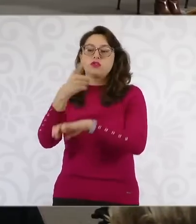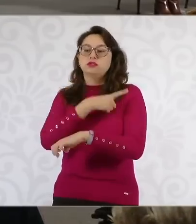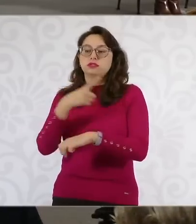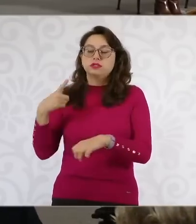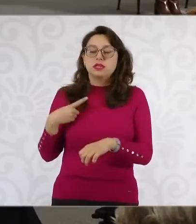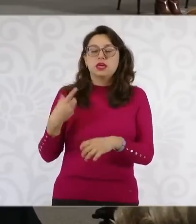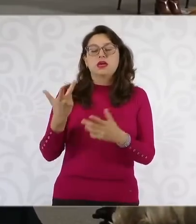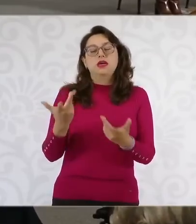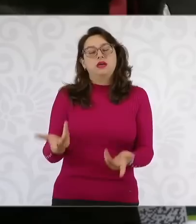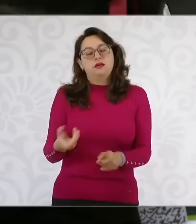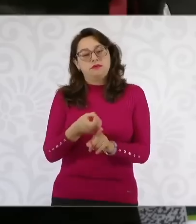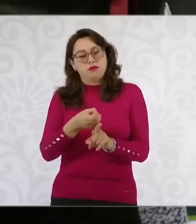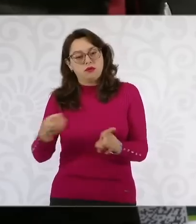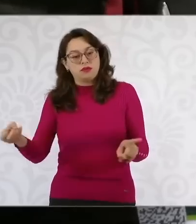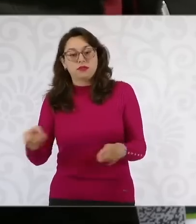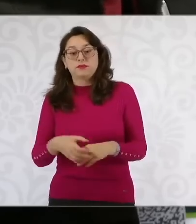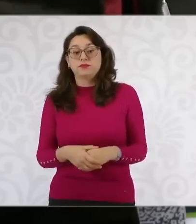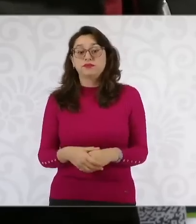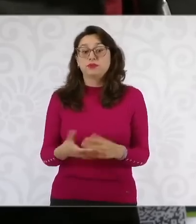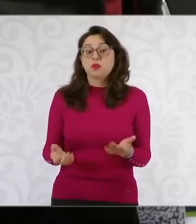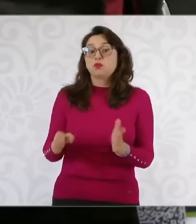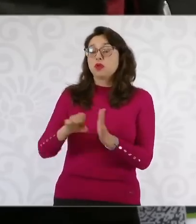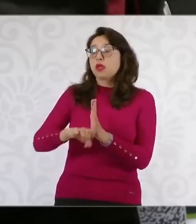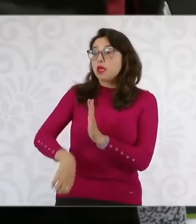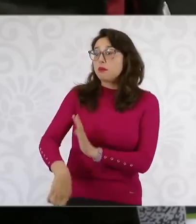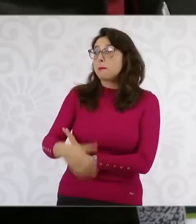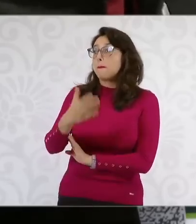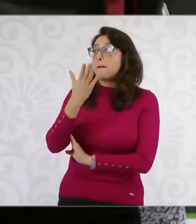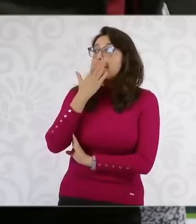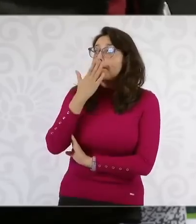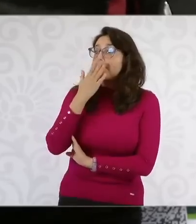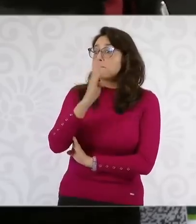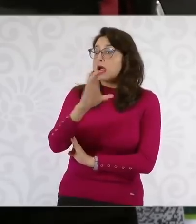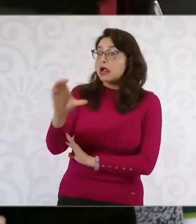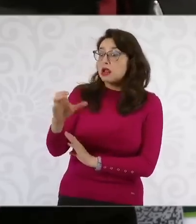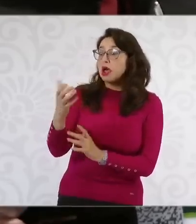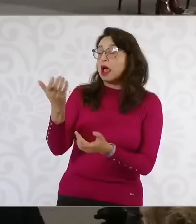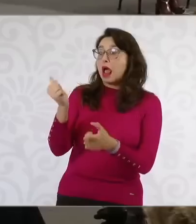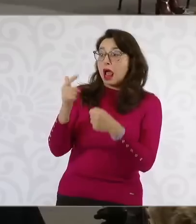o algo en por ejemplo en Sonora Baja California Ya lo vamos a a presentar Gracias presidenta en una